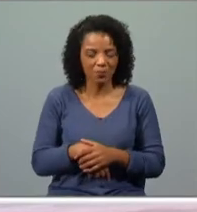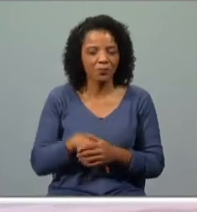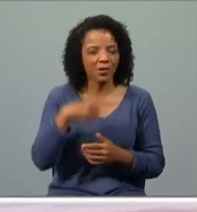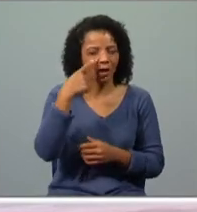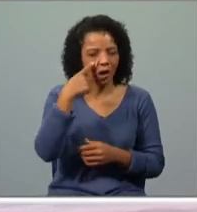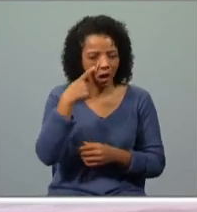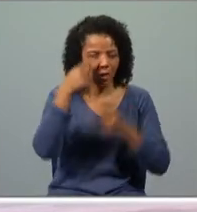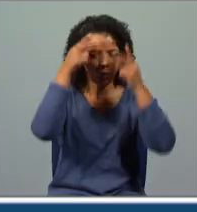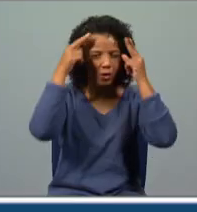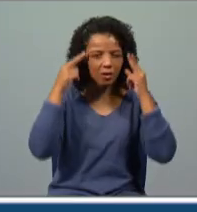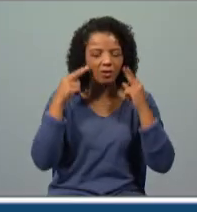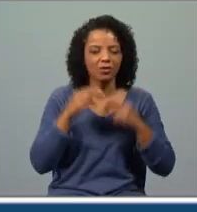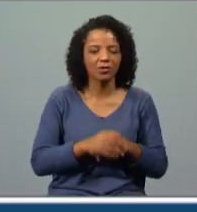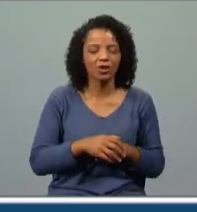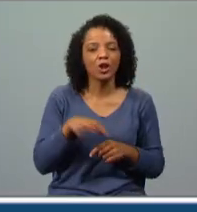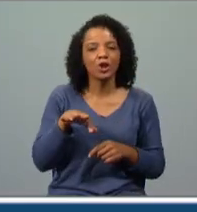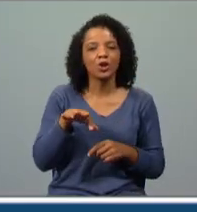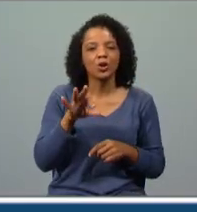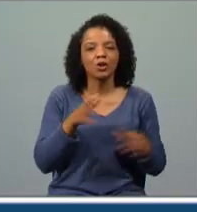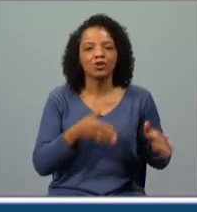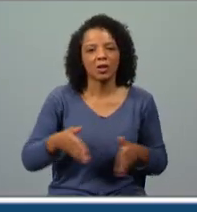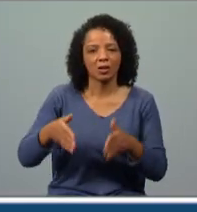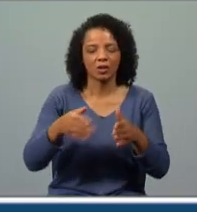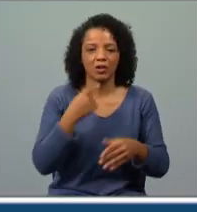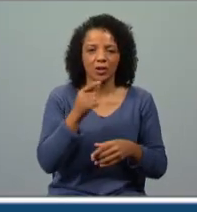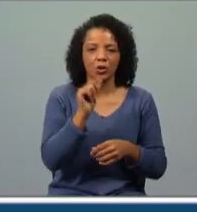foi muito esperto e que usou esta estratégia utilizando o pronome 很聰明，誰用過這個使用代詞的策略